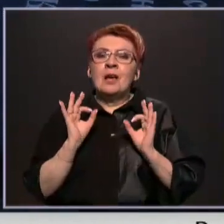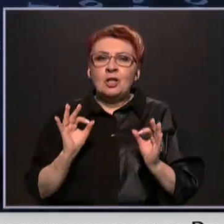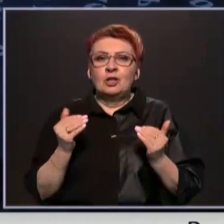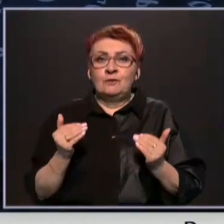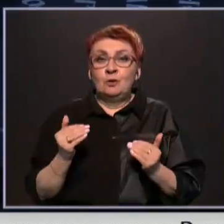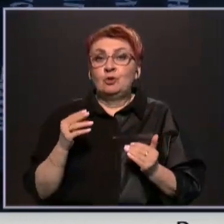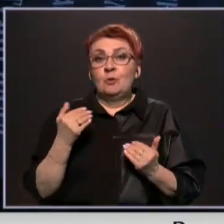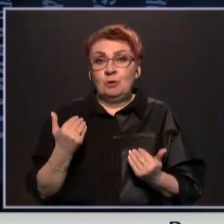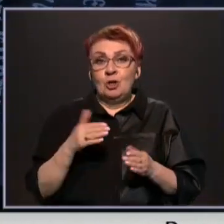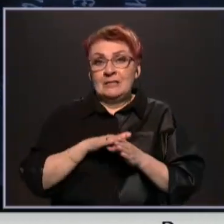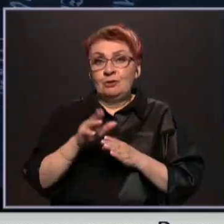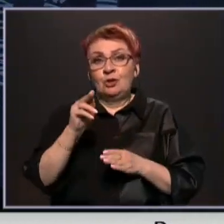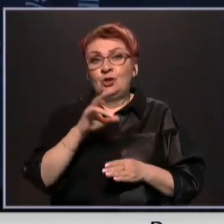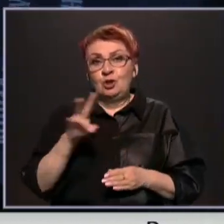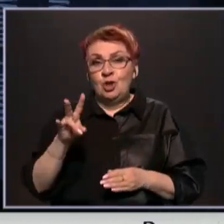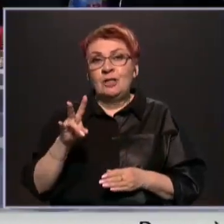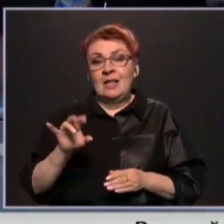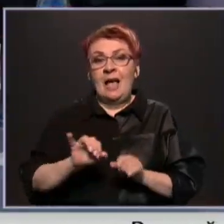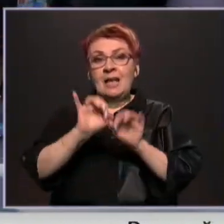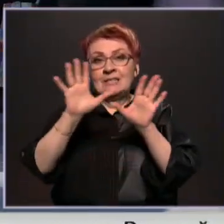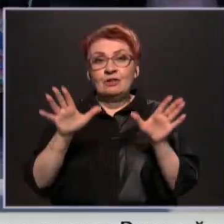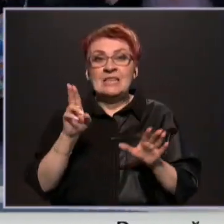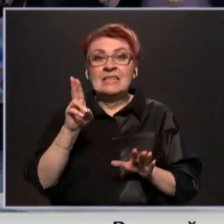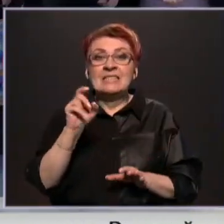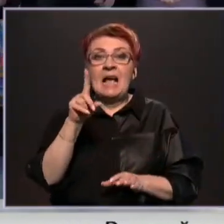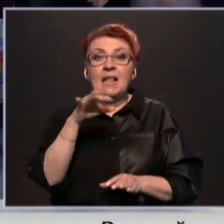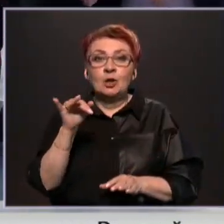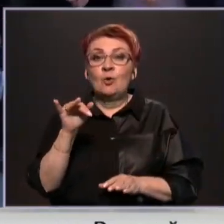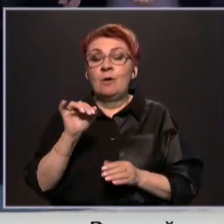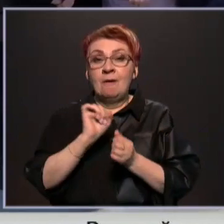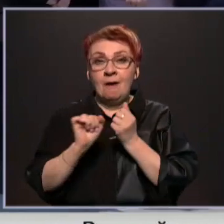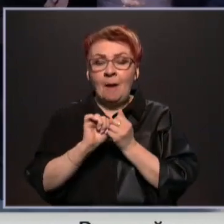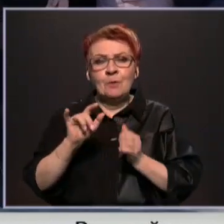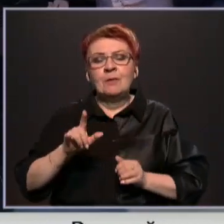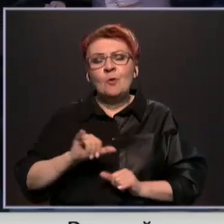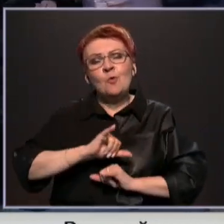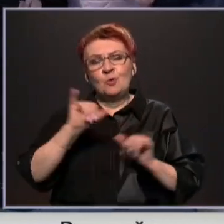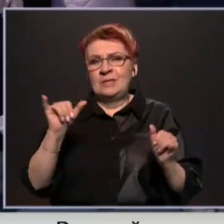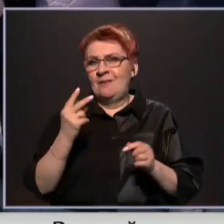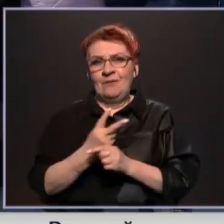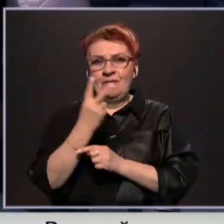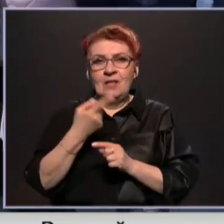совершили чин освещение закладного камня оно усиливает вдвойне это радостное чувство для